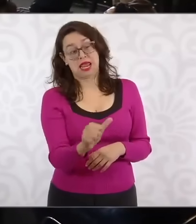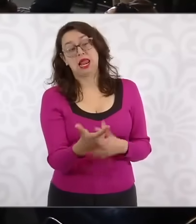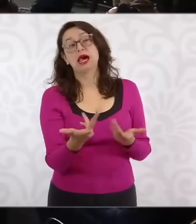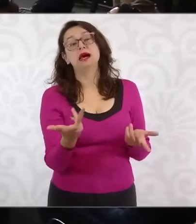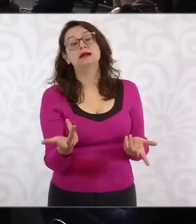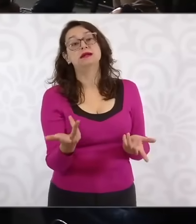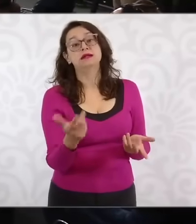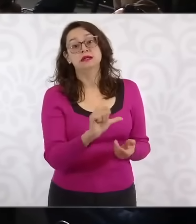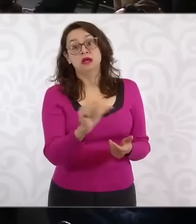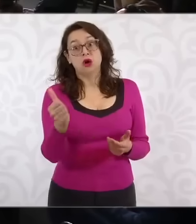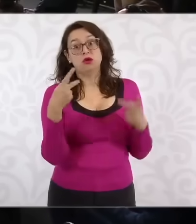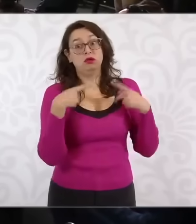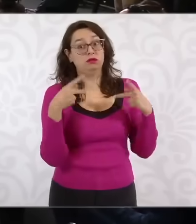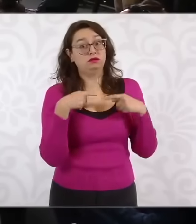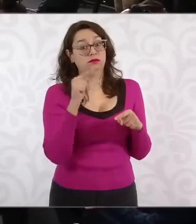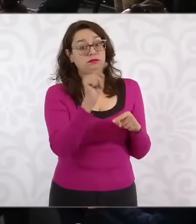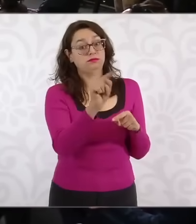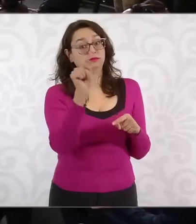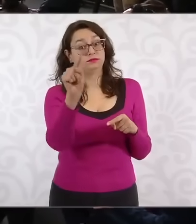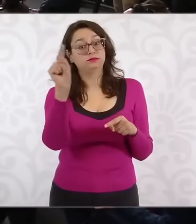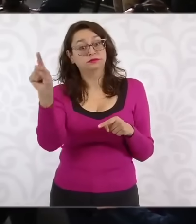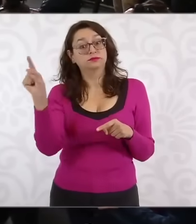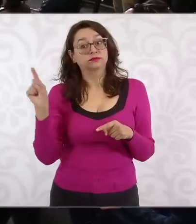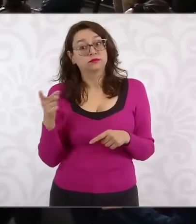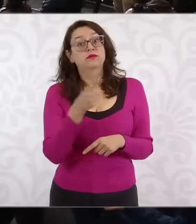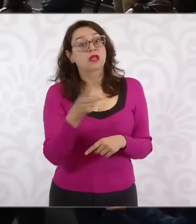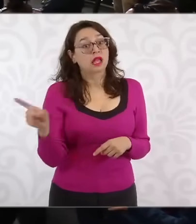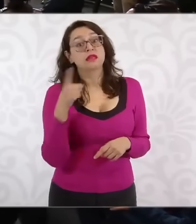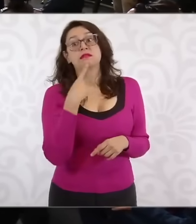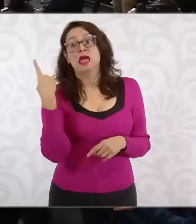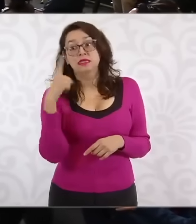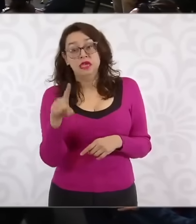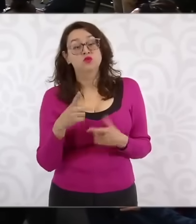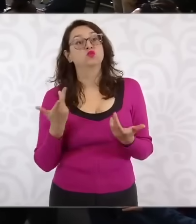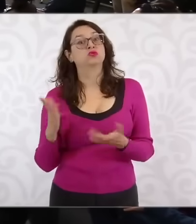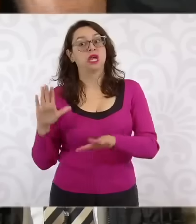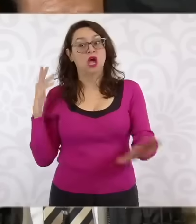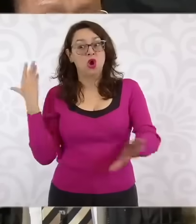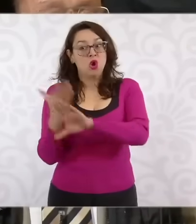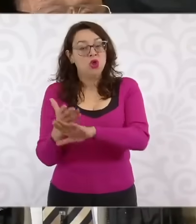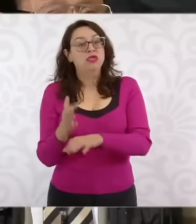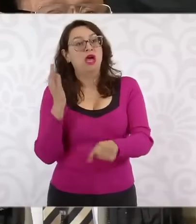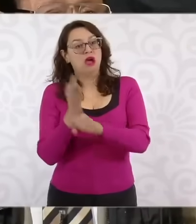y el de otros ciudadanos que tienen denuncias acoso judicial que están envueltos ahorita en ese